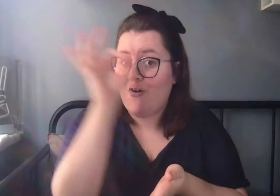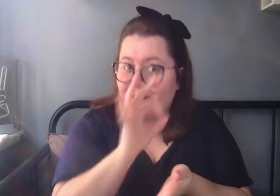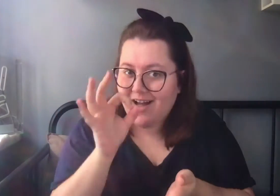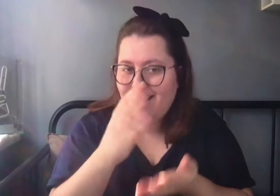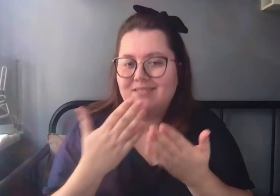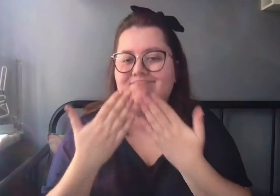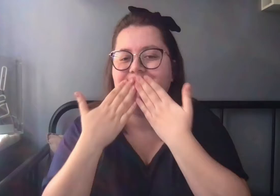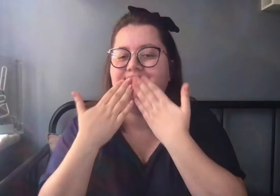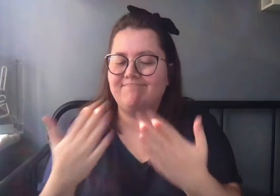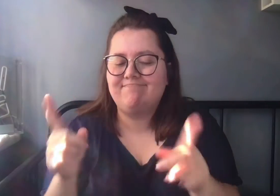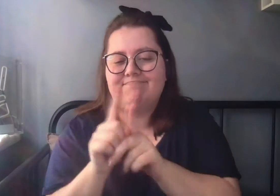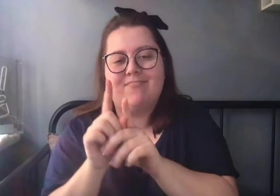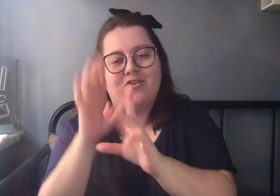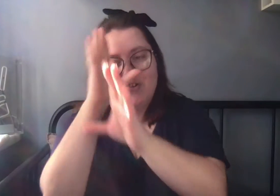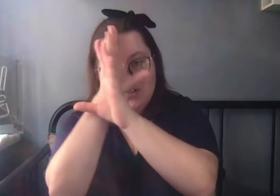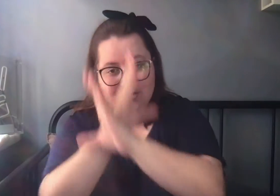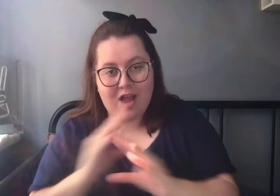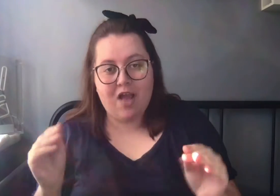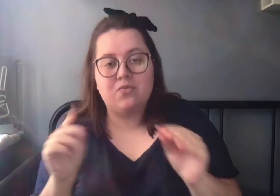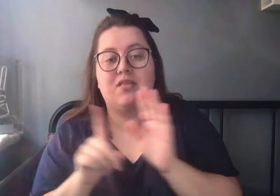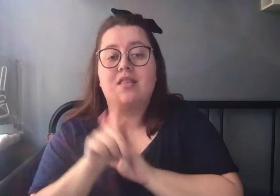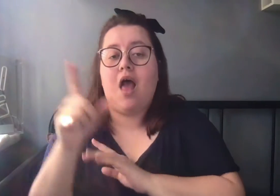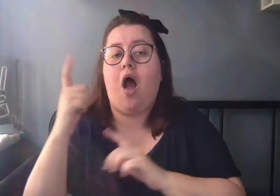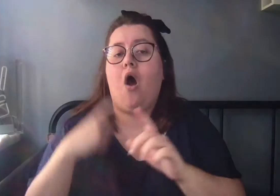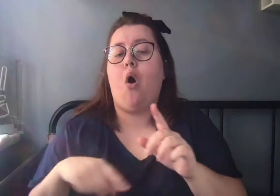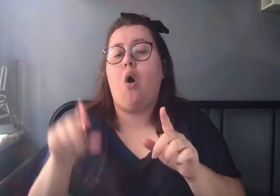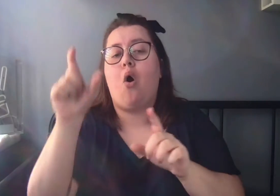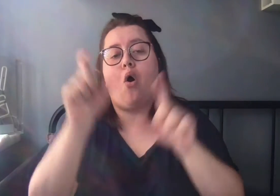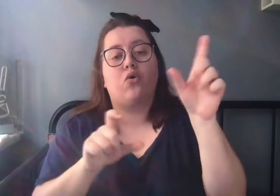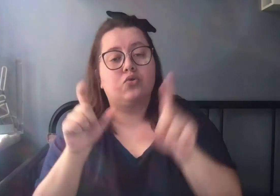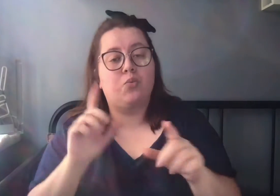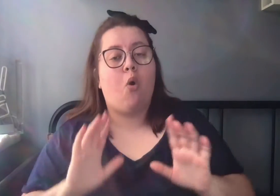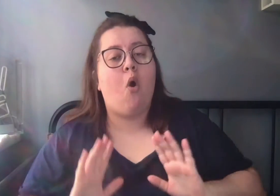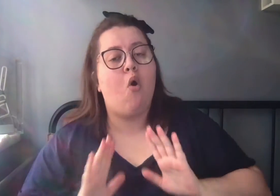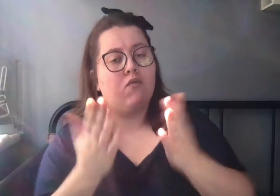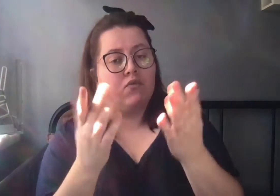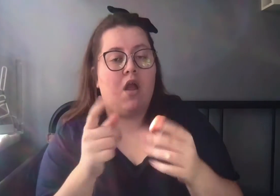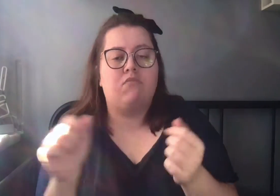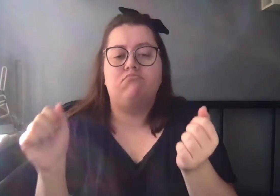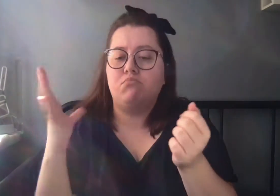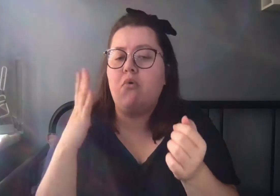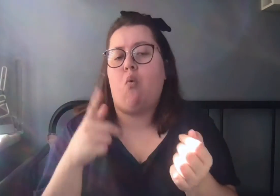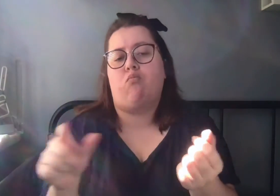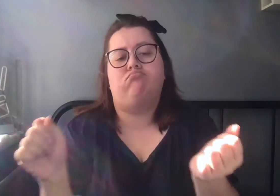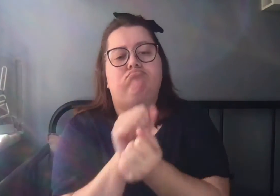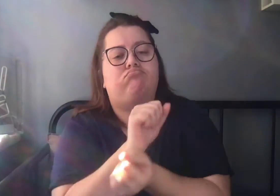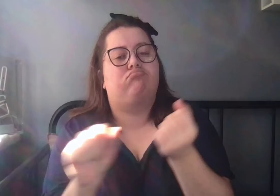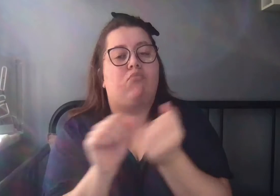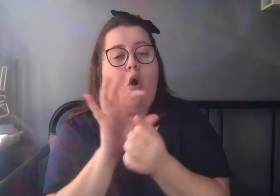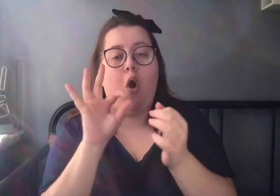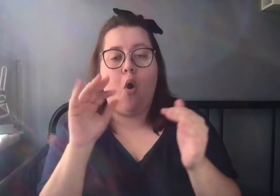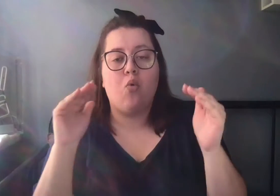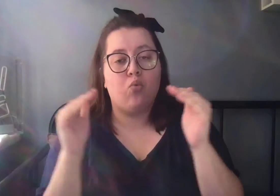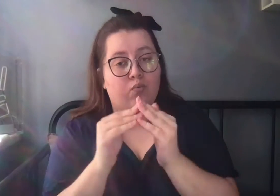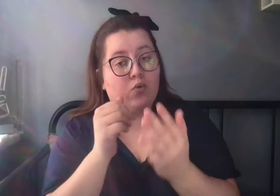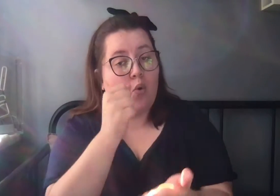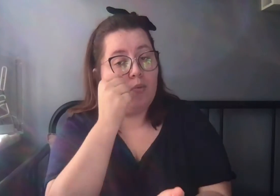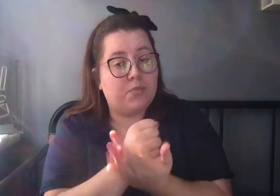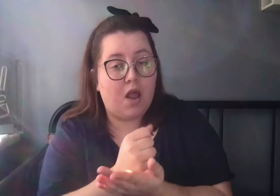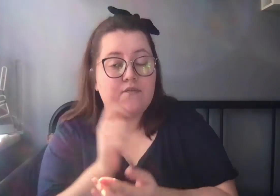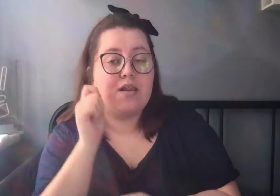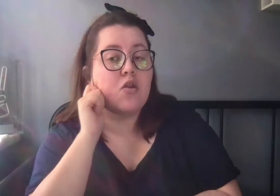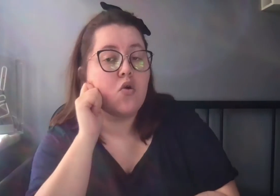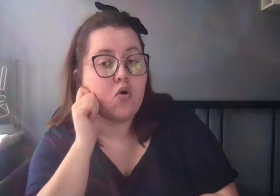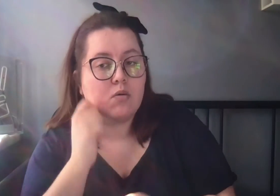Jest to okazja aby im podziękować i wyrazić swój szacunek dla ofiar walki o równouprawnienie kobiet.